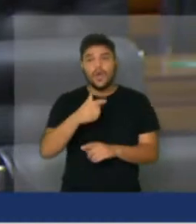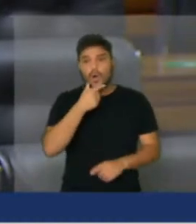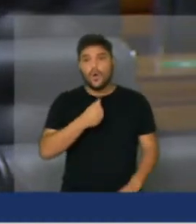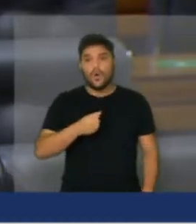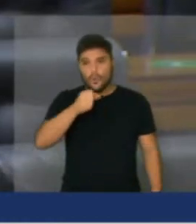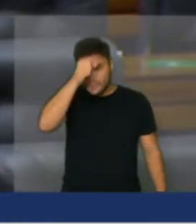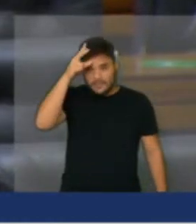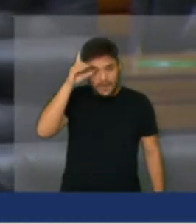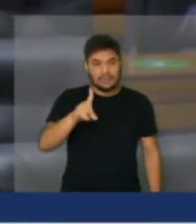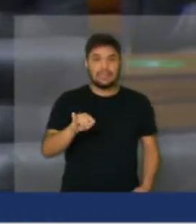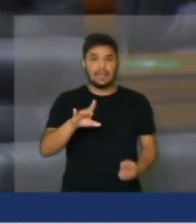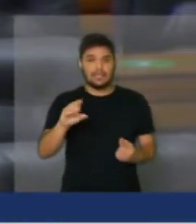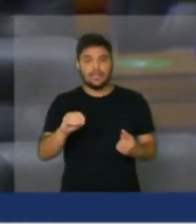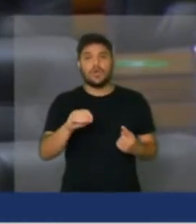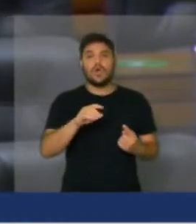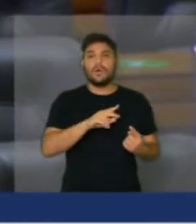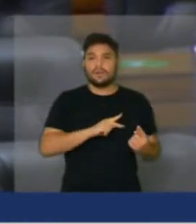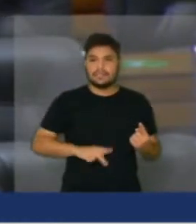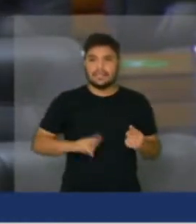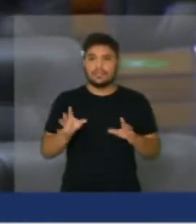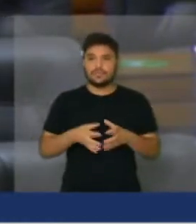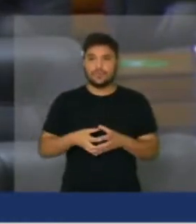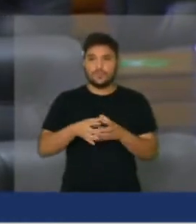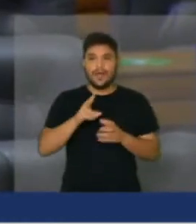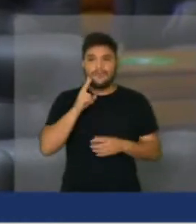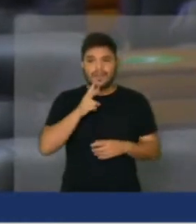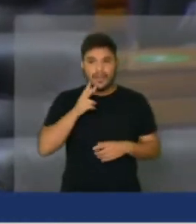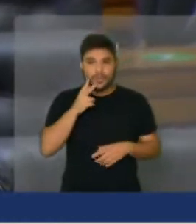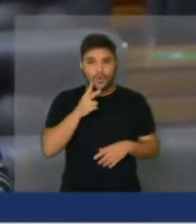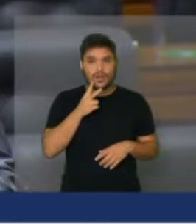PELA PRESIDENTE VEREADORA TALITA, VEREADORA COM 19 ANOS JÁ É PRESIDENTE DA CÂMARA.